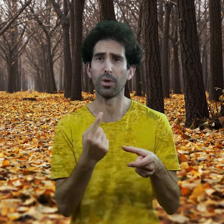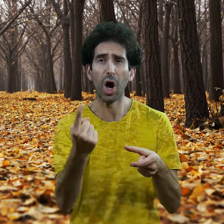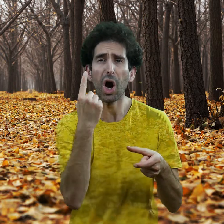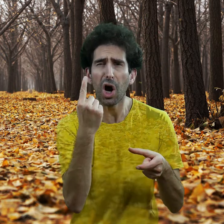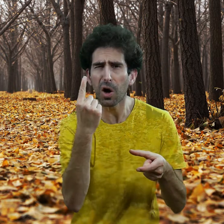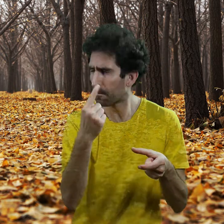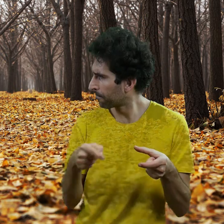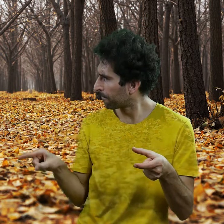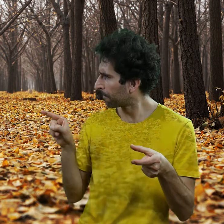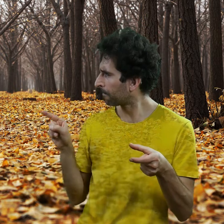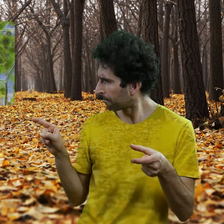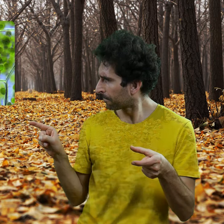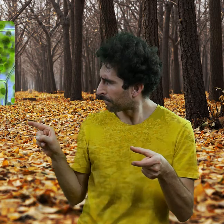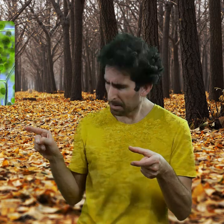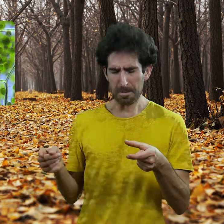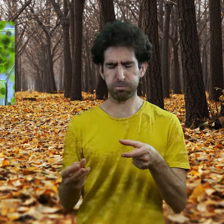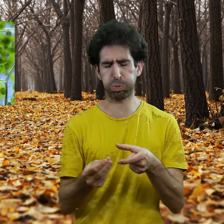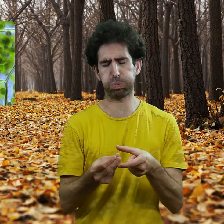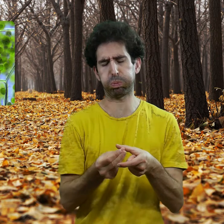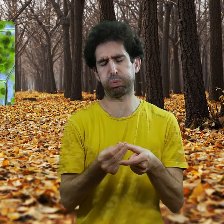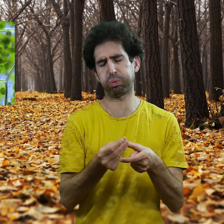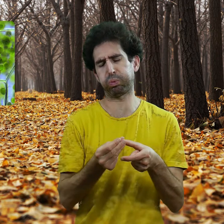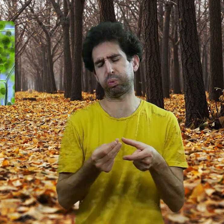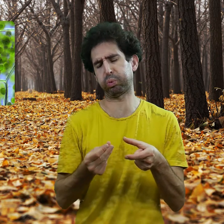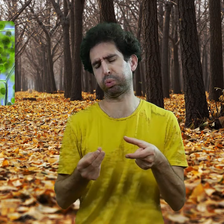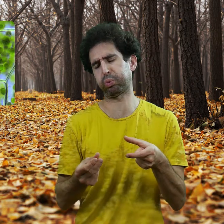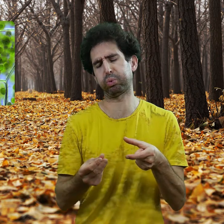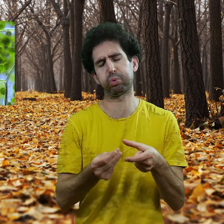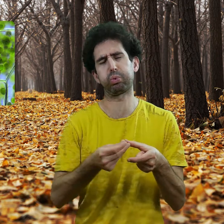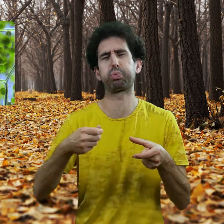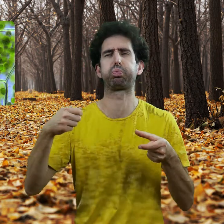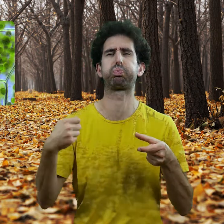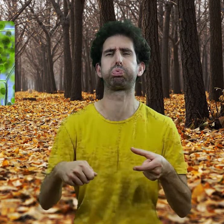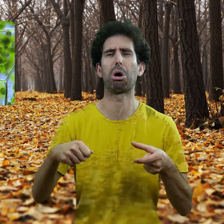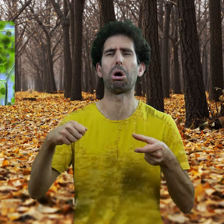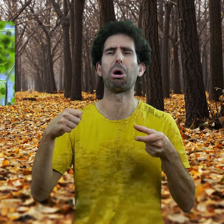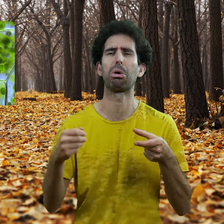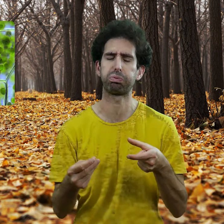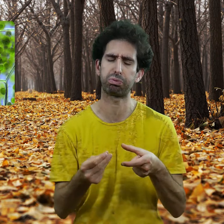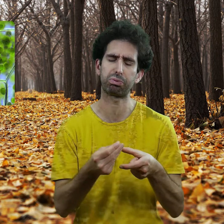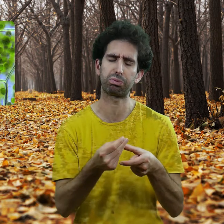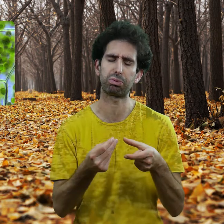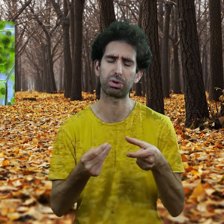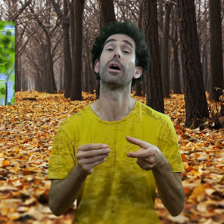Un en paticulier, la chlorophylle, est présent en abondance dans la feuille